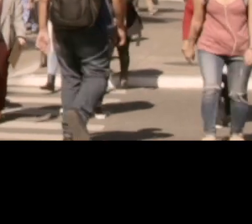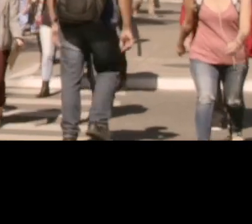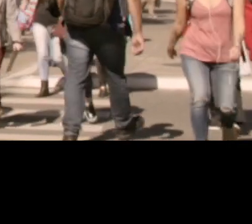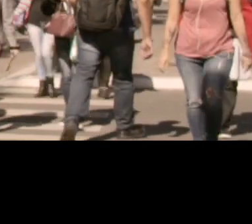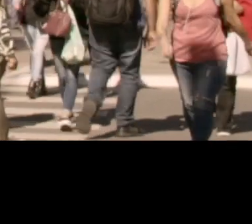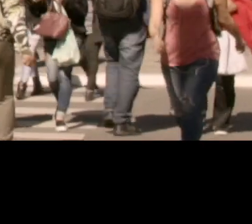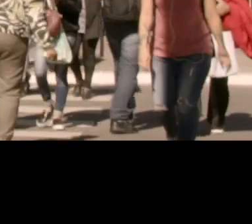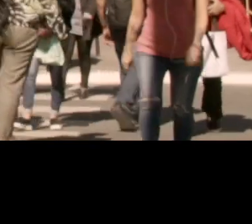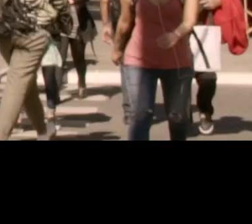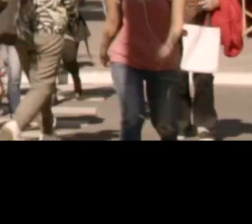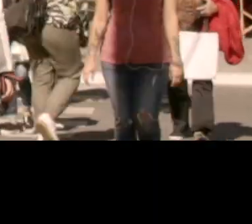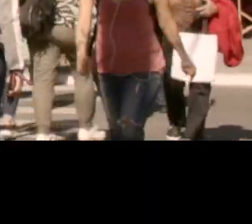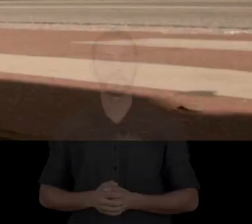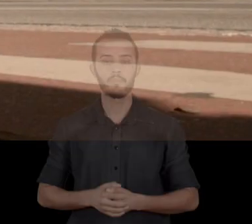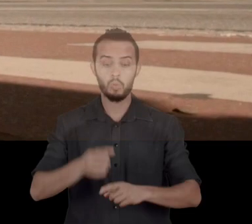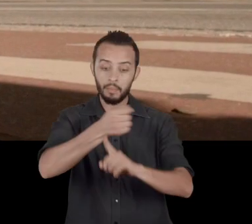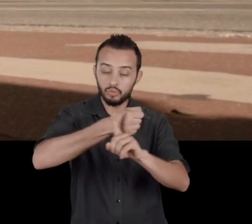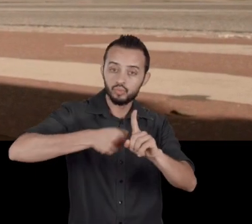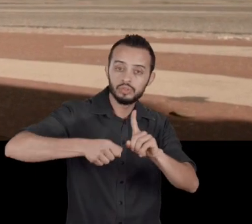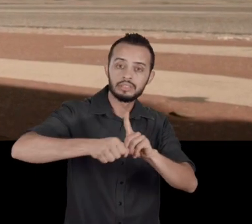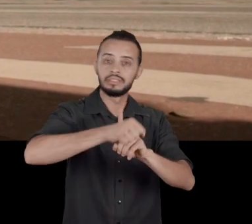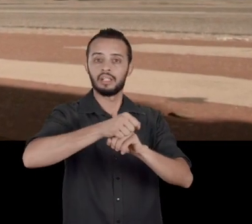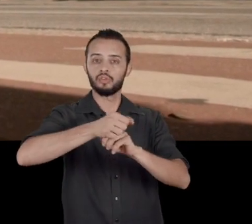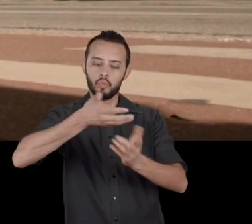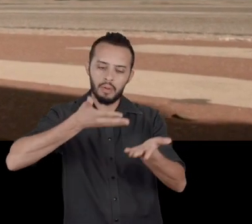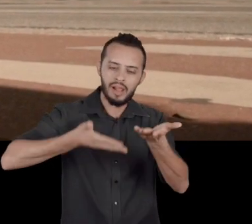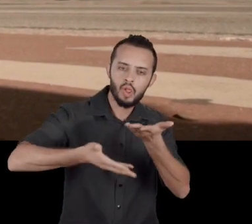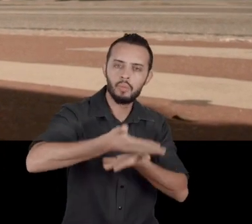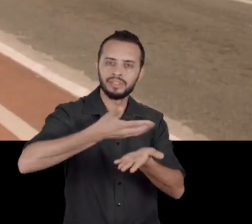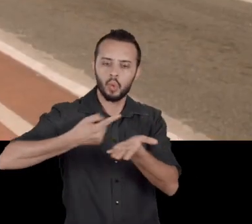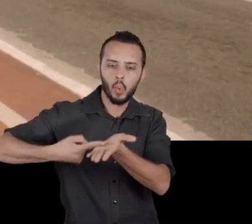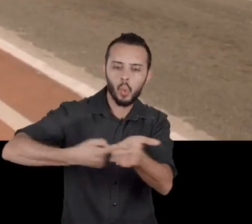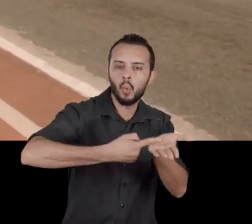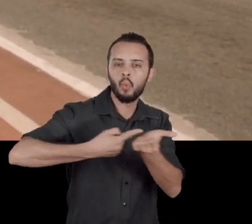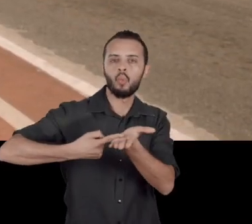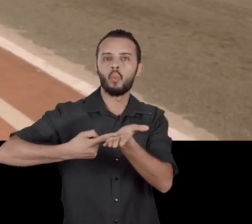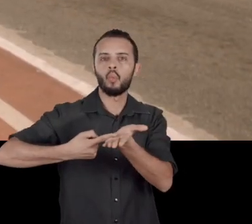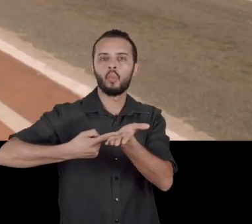Uma sociedade é uma relação de termos sem relação, uma construção